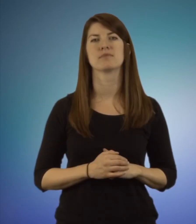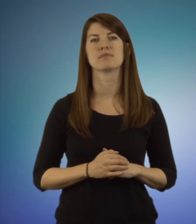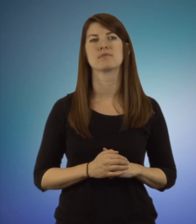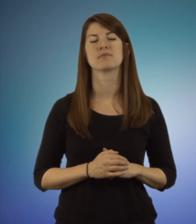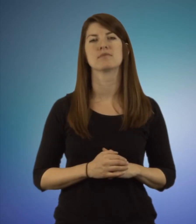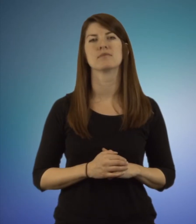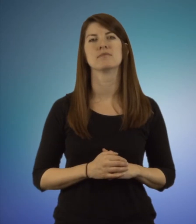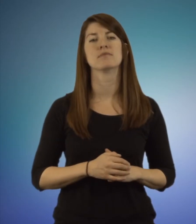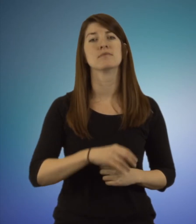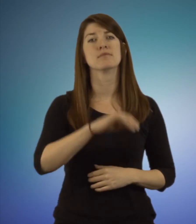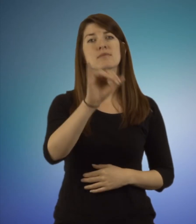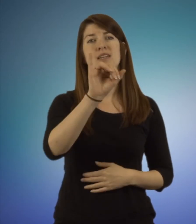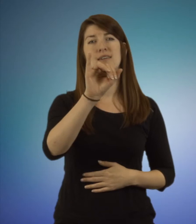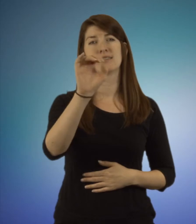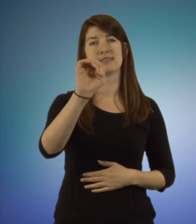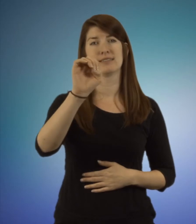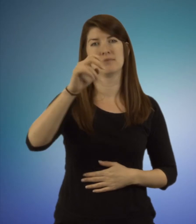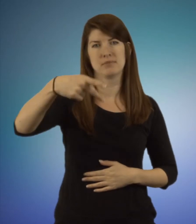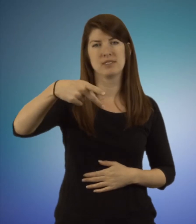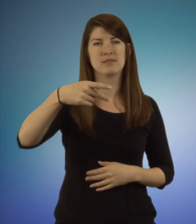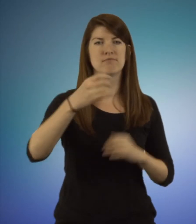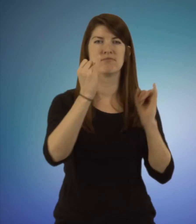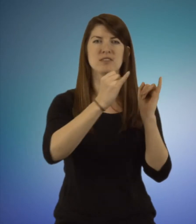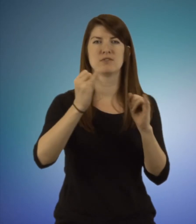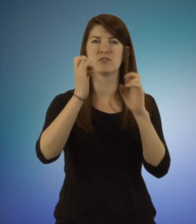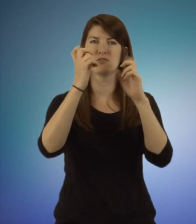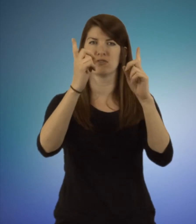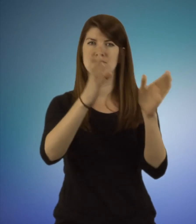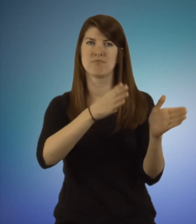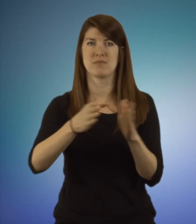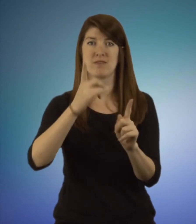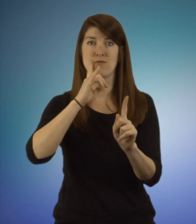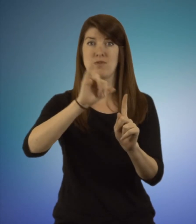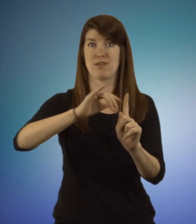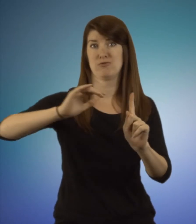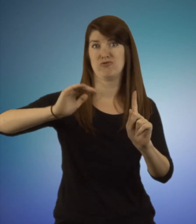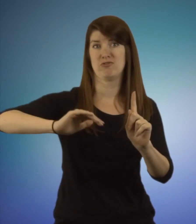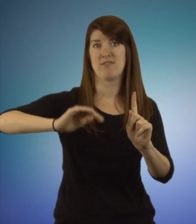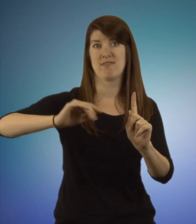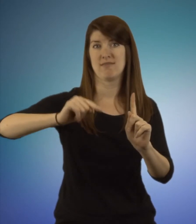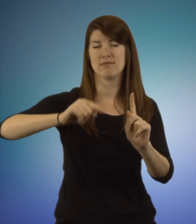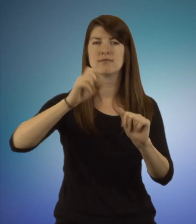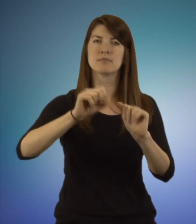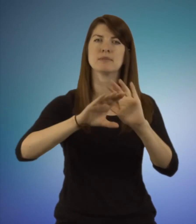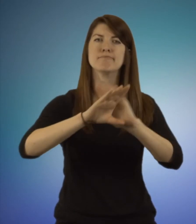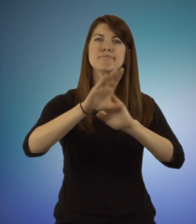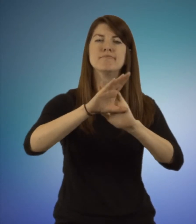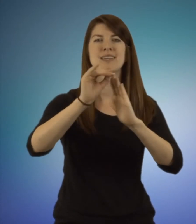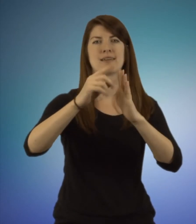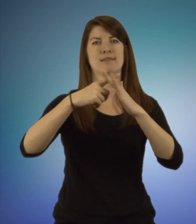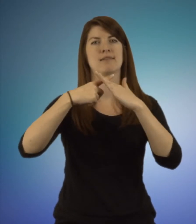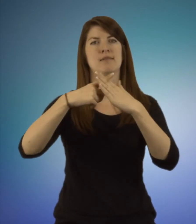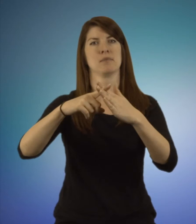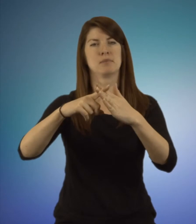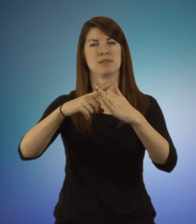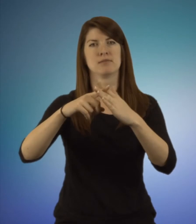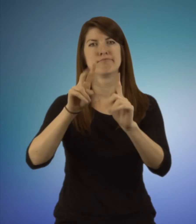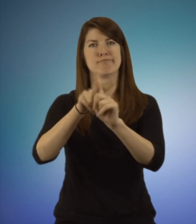cuando el niño cumpla tres años, de modo que todo esto debe entrar en el proceso con el